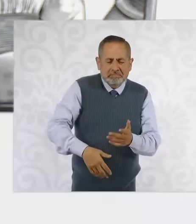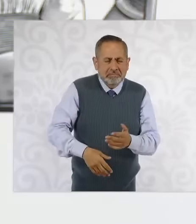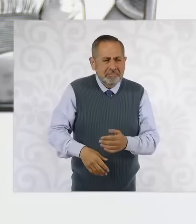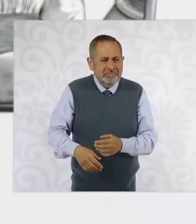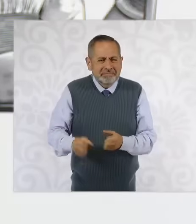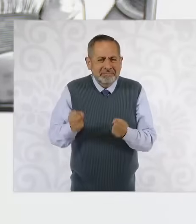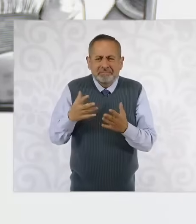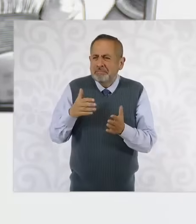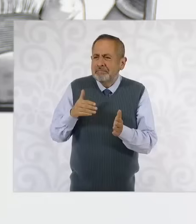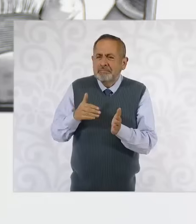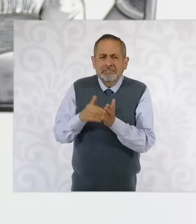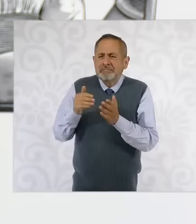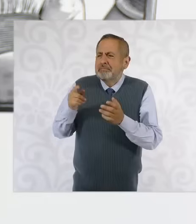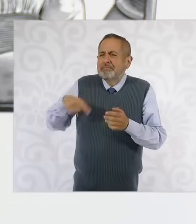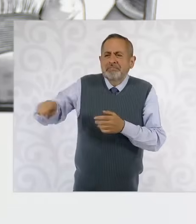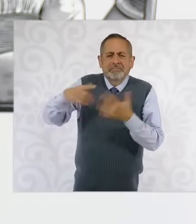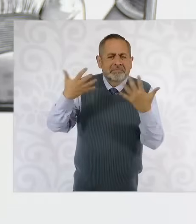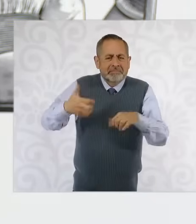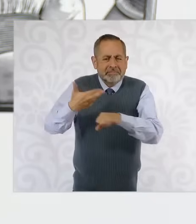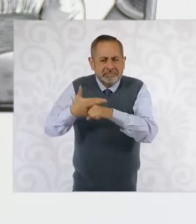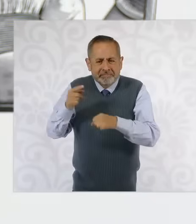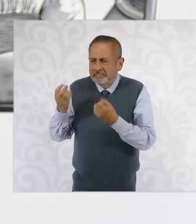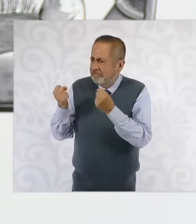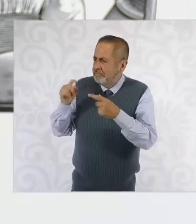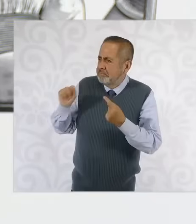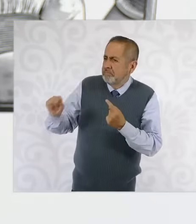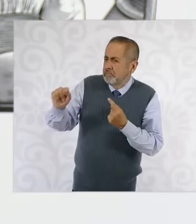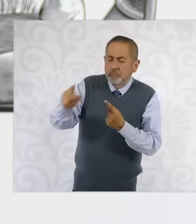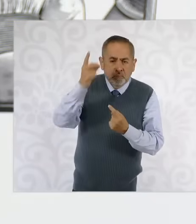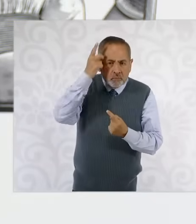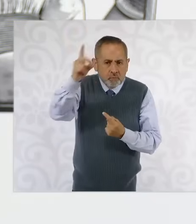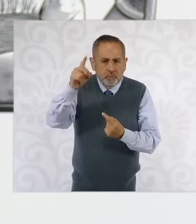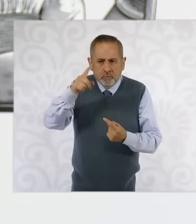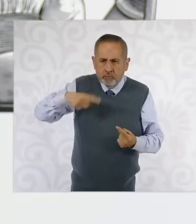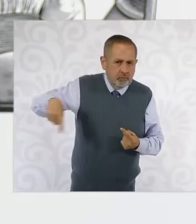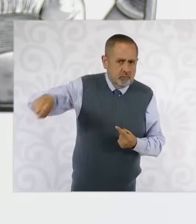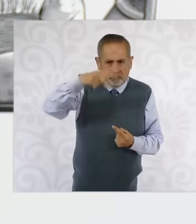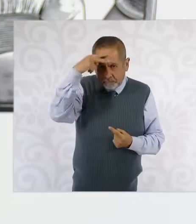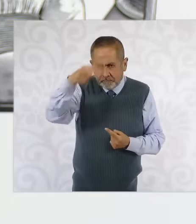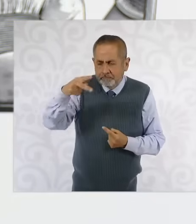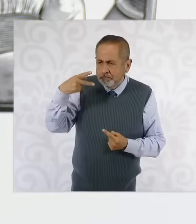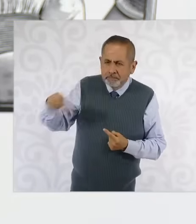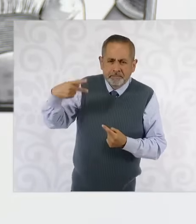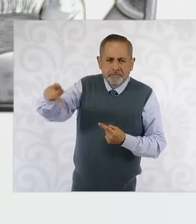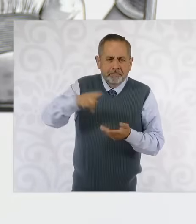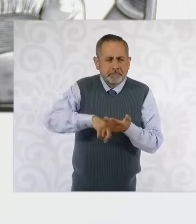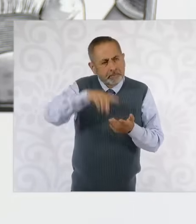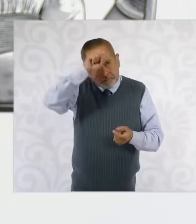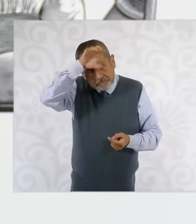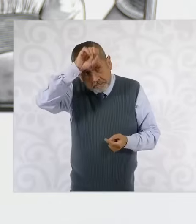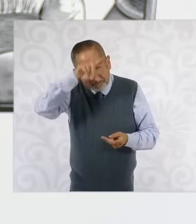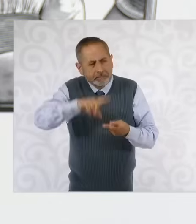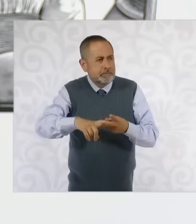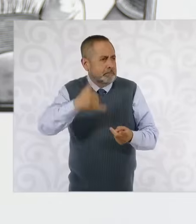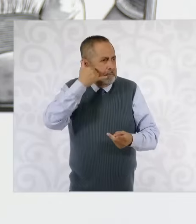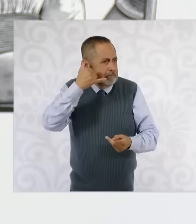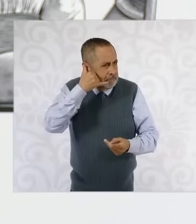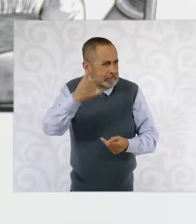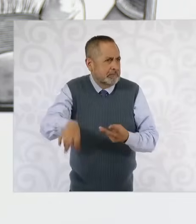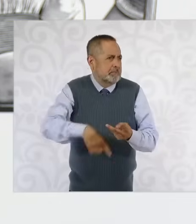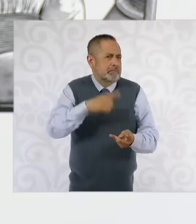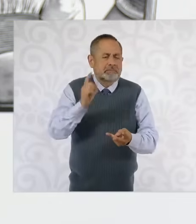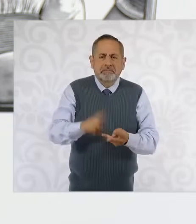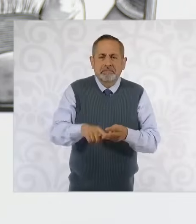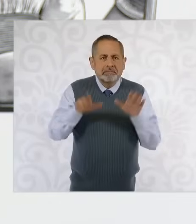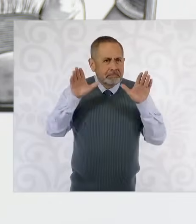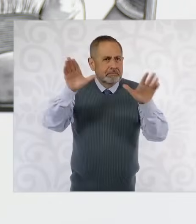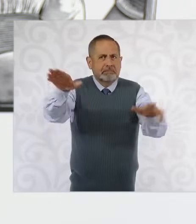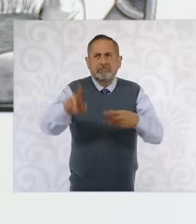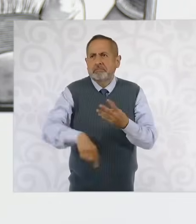cientos de empresas que pertenecían a las y los mexicanos minería teléfonos Aviación